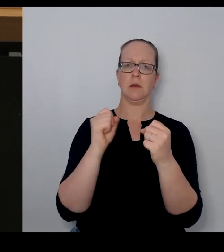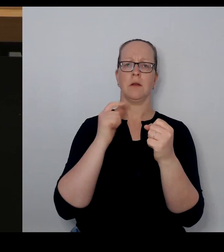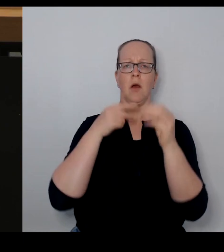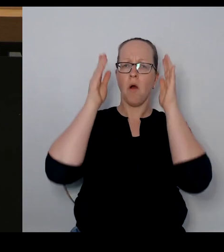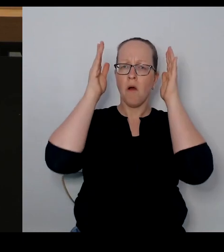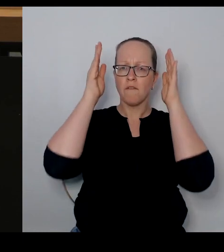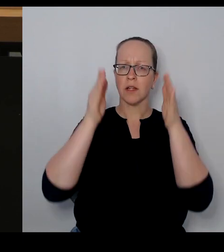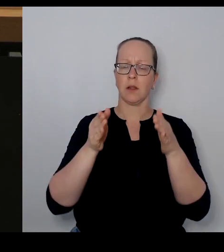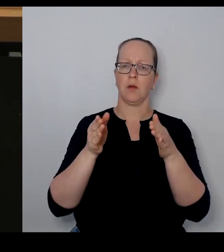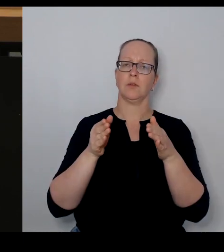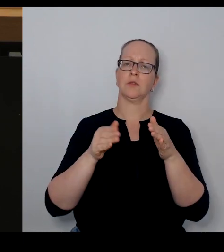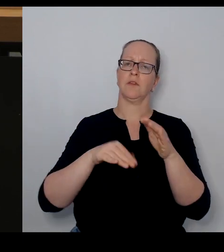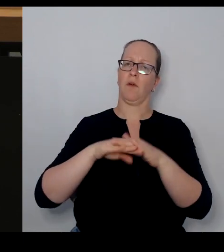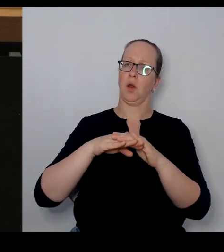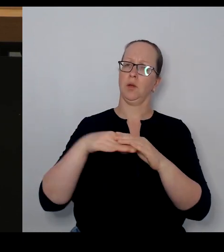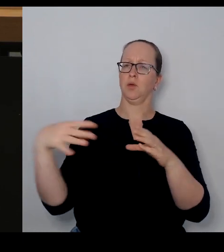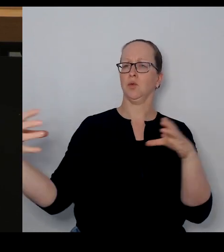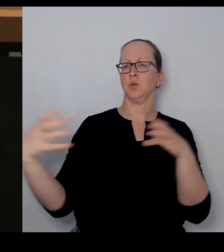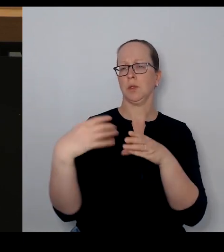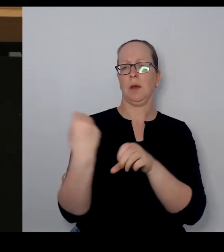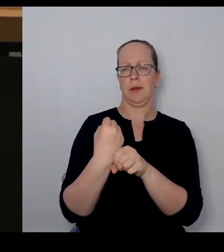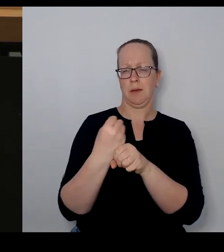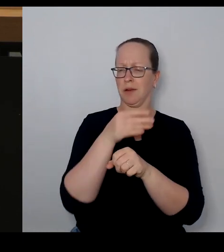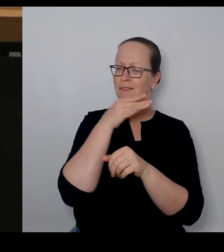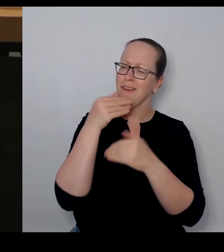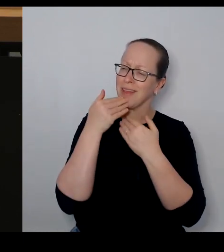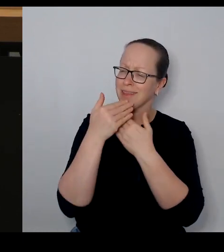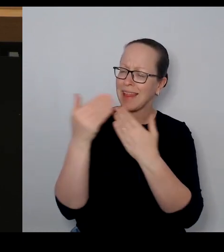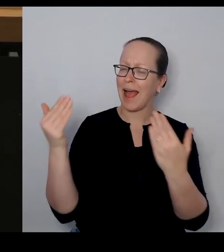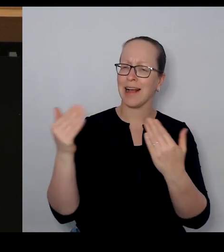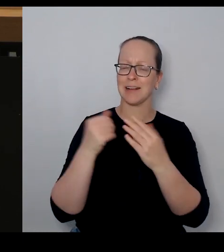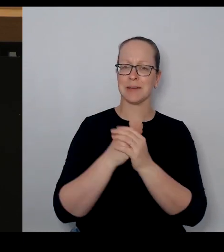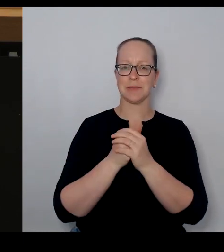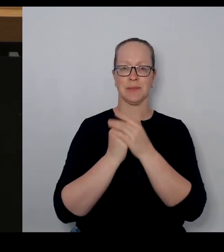Auch auch mit den jetzt vorgelegten Ergebnissen, Forderungen und